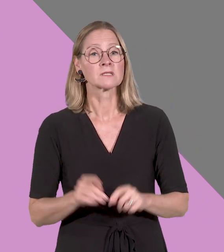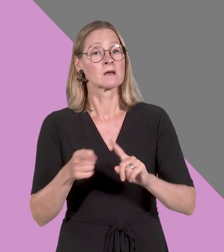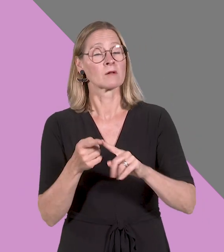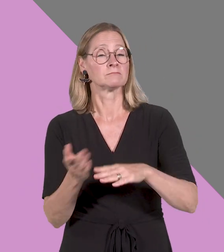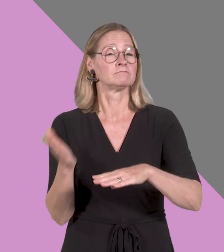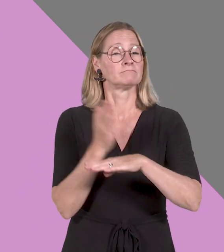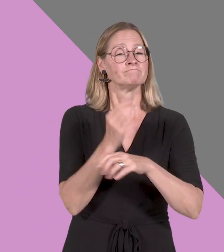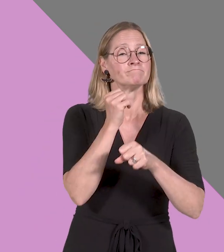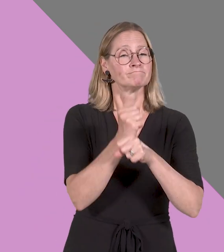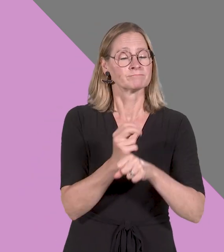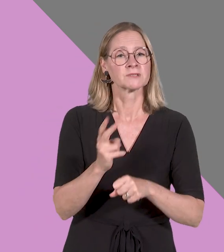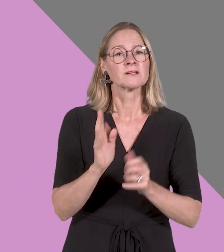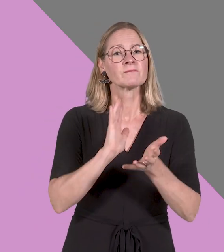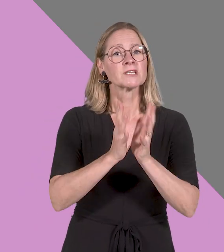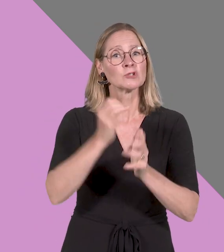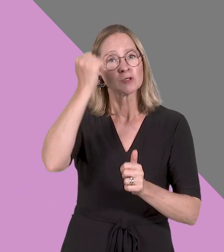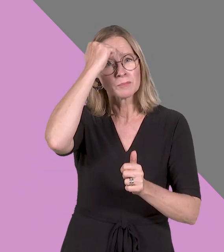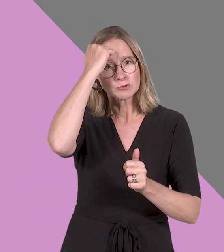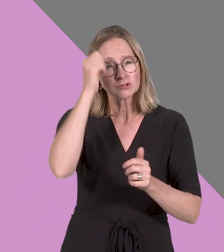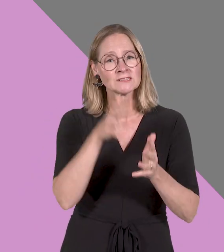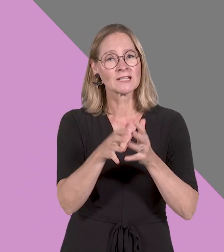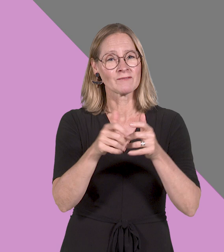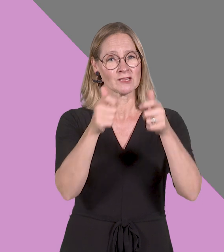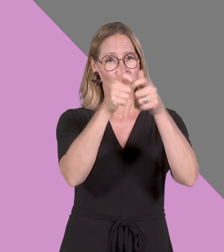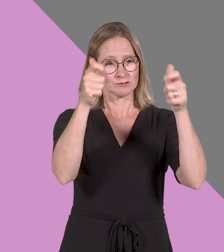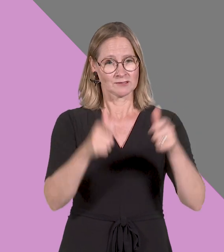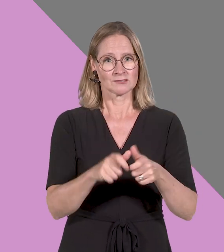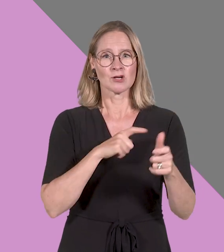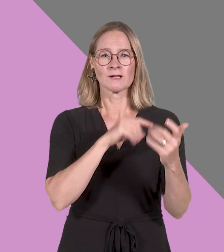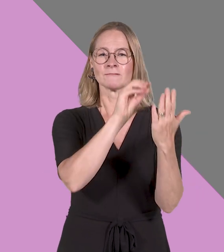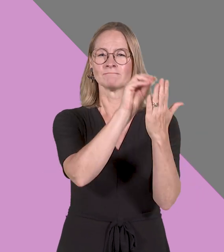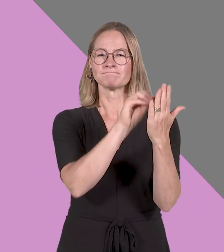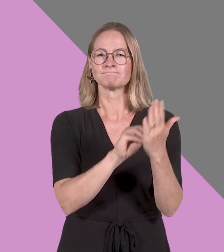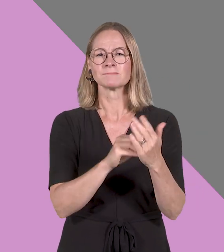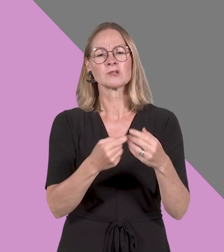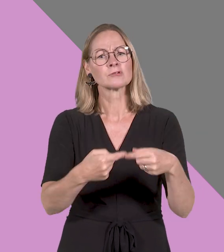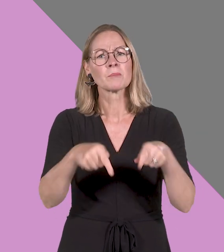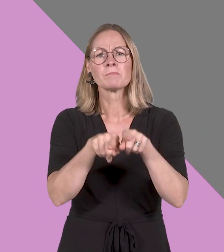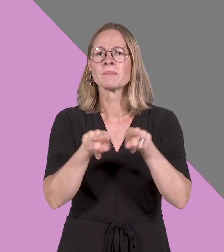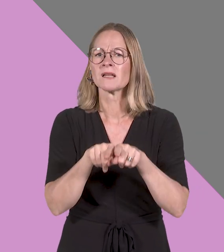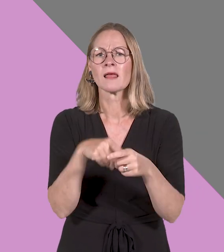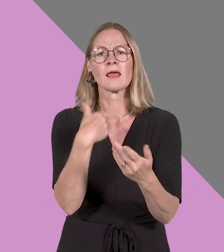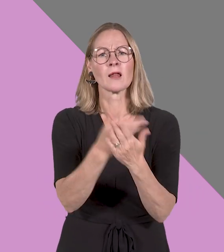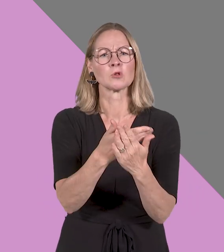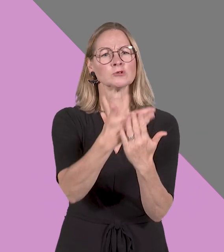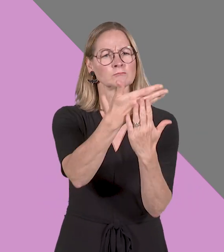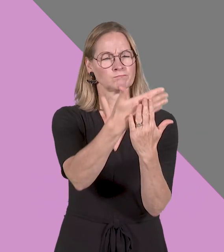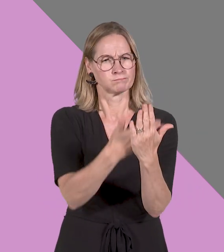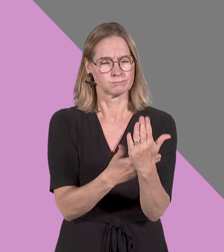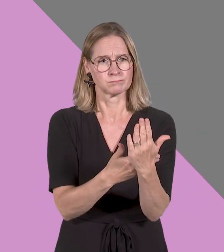Aluksi tehtiin Viitotut muistot -selvitys toimenpidesuosituksineen, -